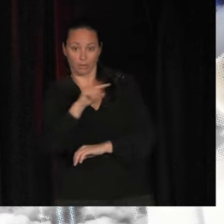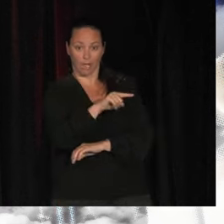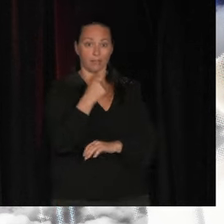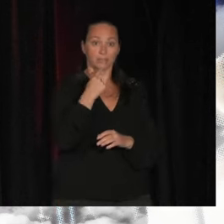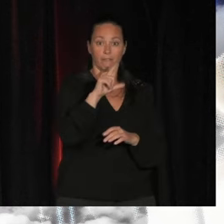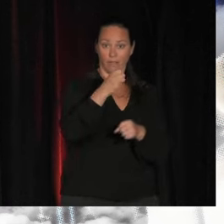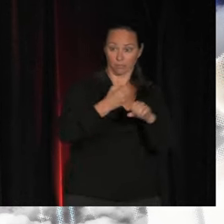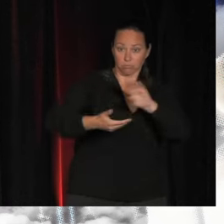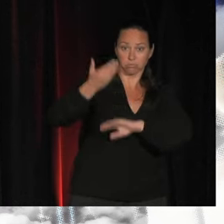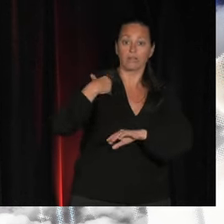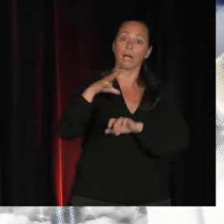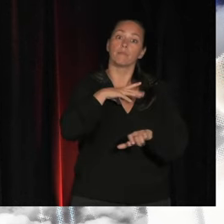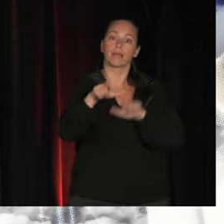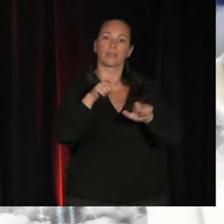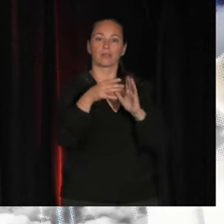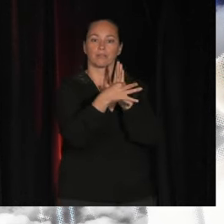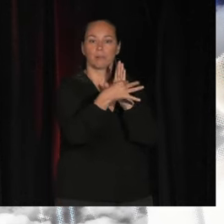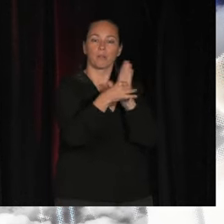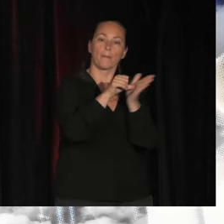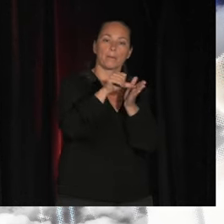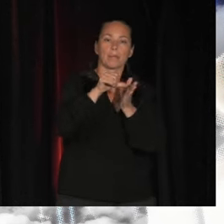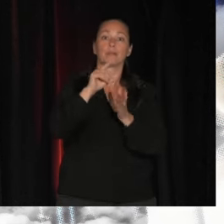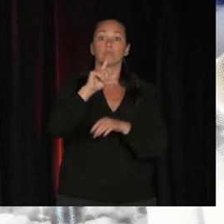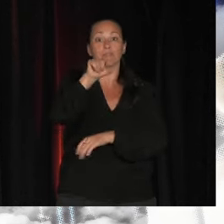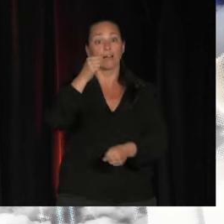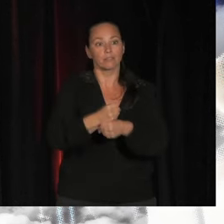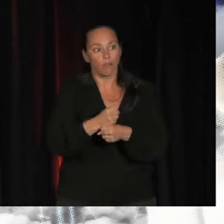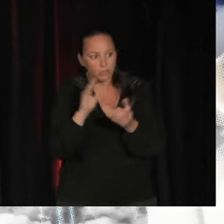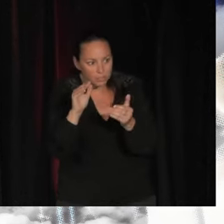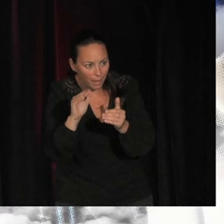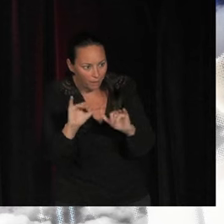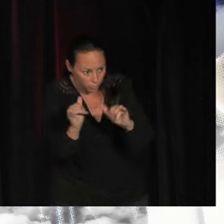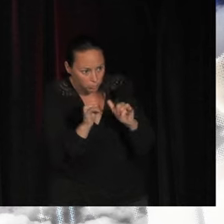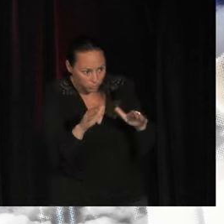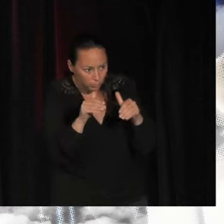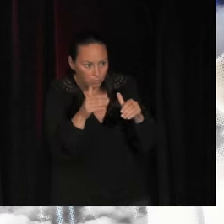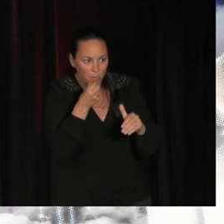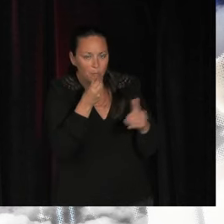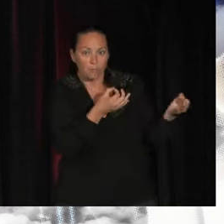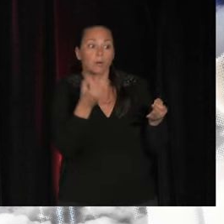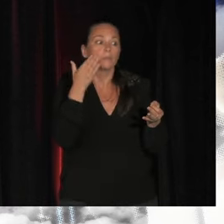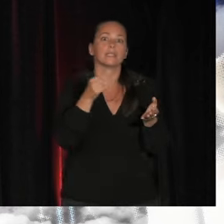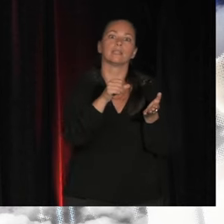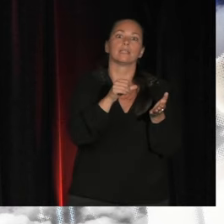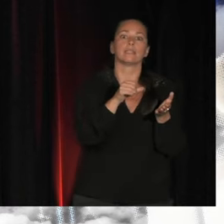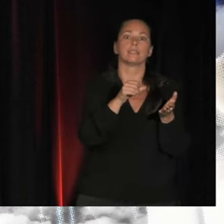Il y a des gens qui payent leur abonnement religieusement depuis 20 ans, j'espère qu'ils jouent suffisamment pour ne pas le payer parce qu'il y a un système qui permet de ne pas payer si vous jouez suffisamment,